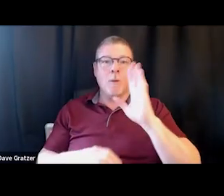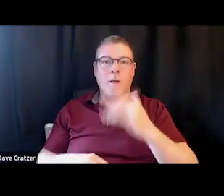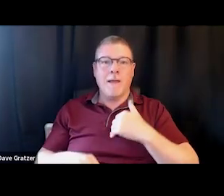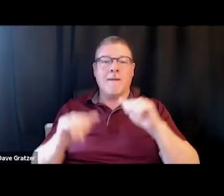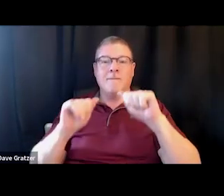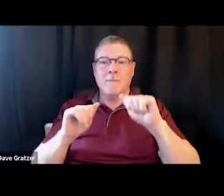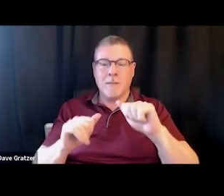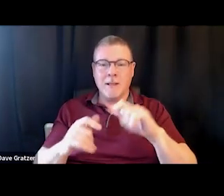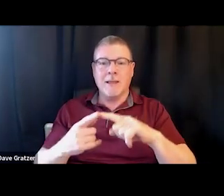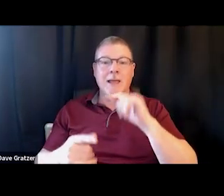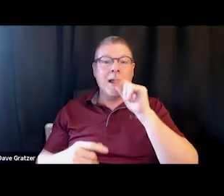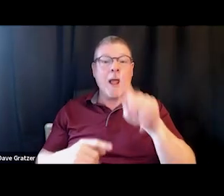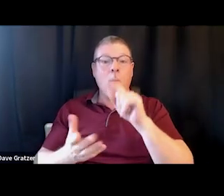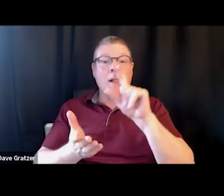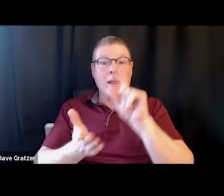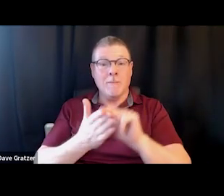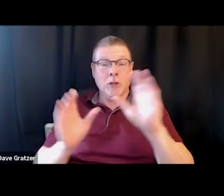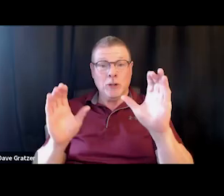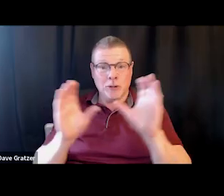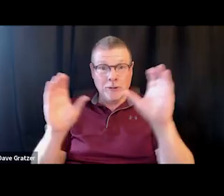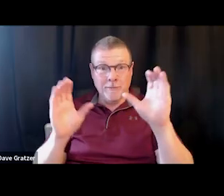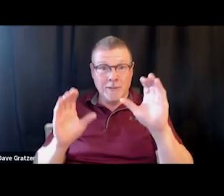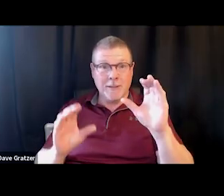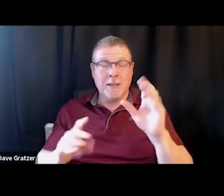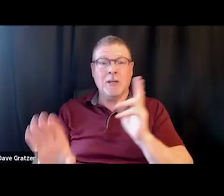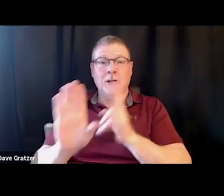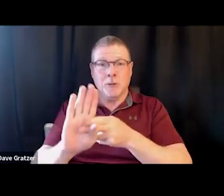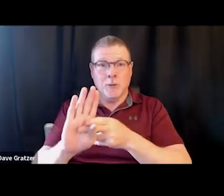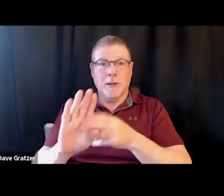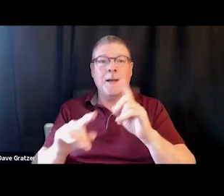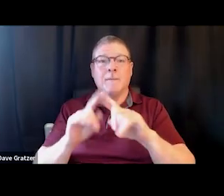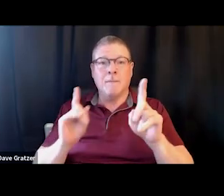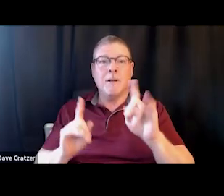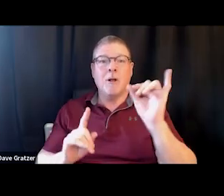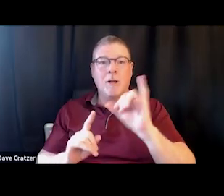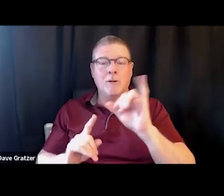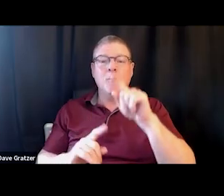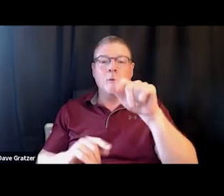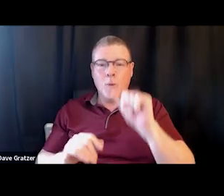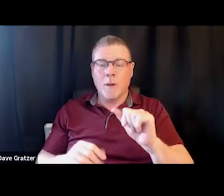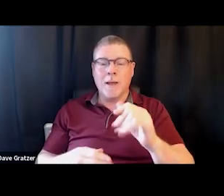no solo de imprimir un certificado de haber participado con nosotros, también podrán hacer una pregunta allí.